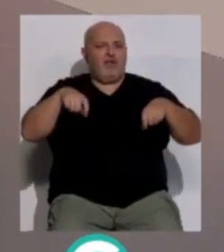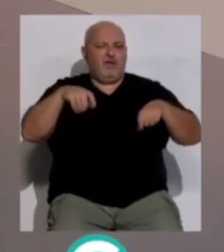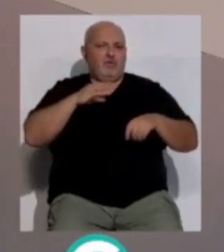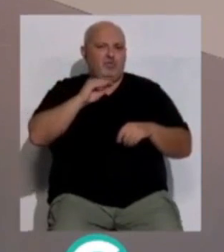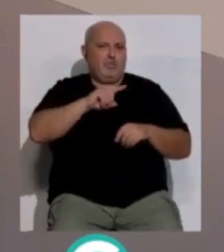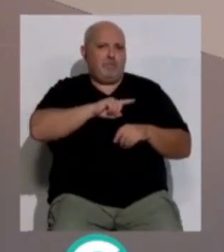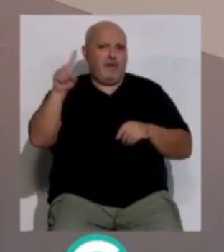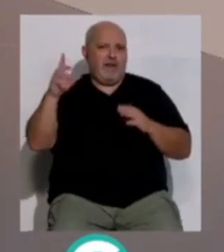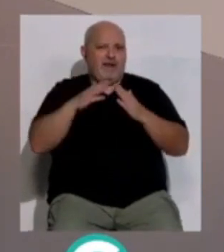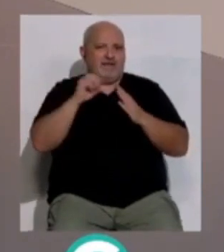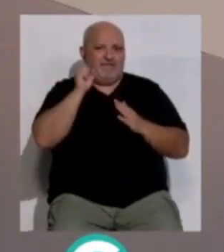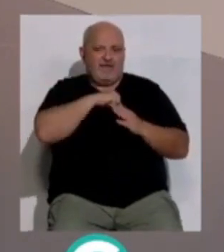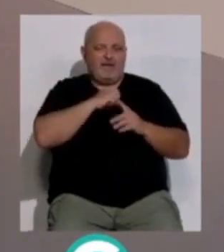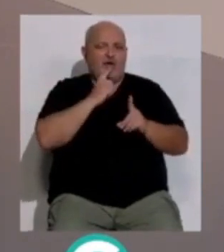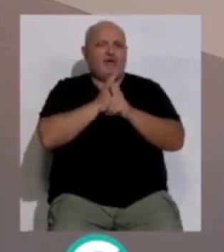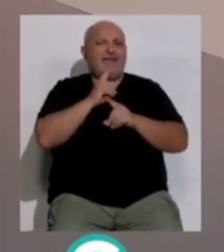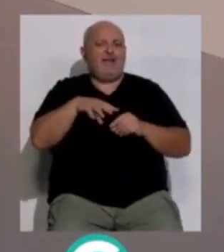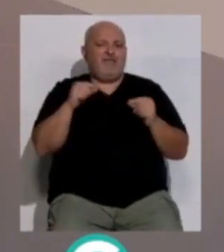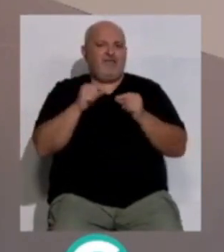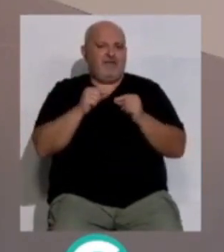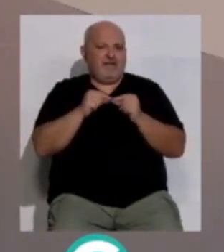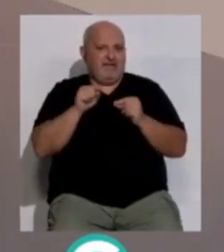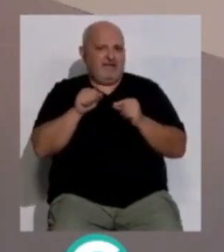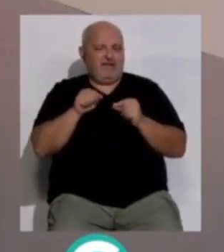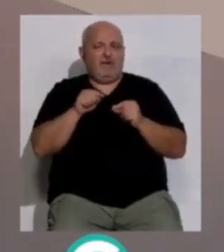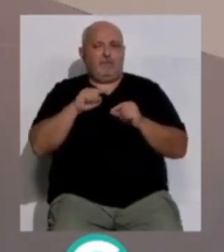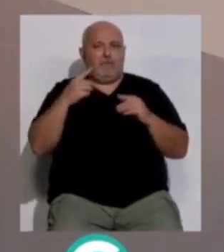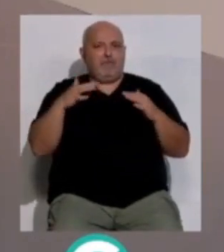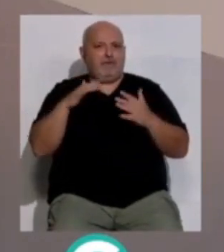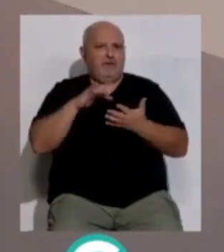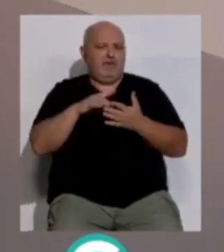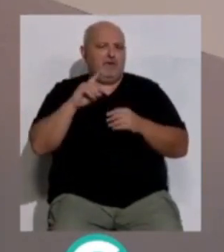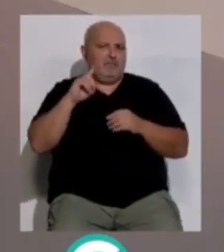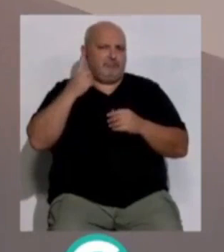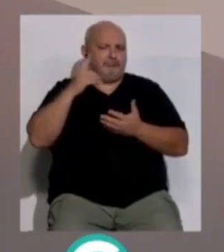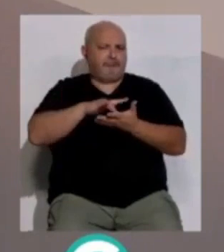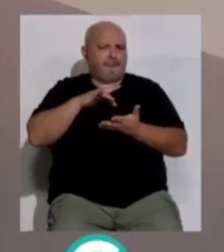de benalud casas viejas se enfrentará al bar en ese primer partido que ya es un clásico del